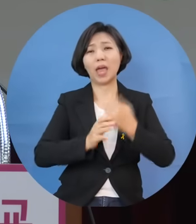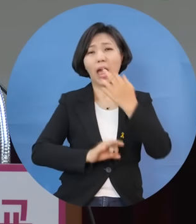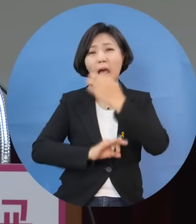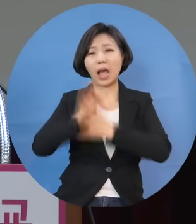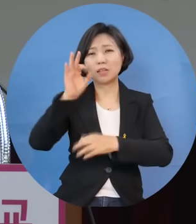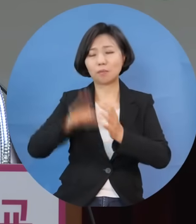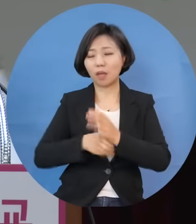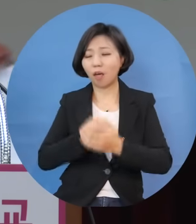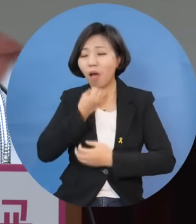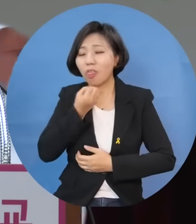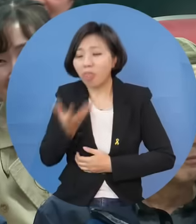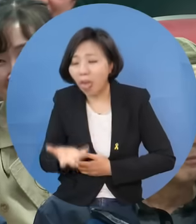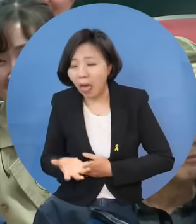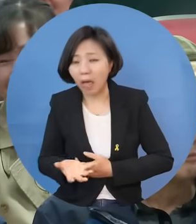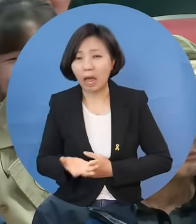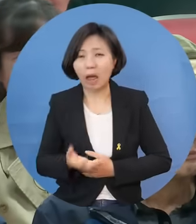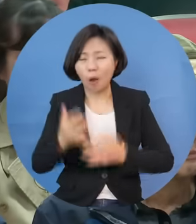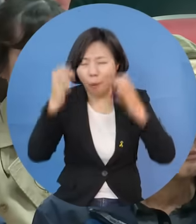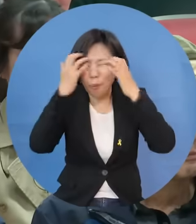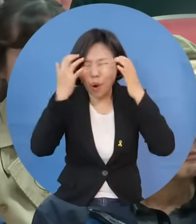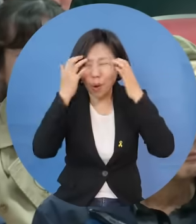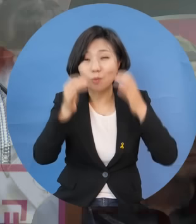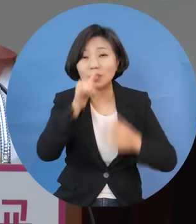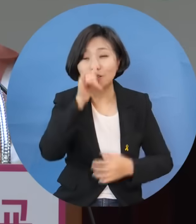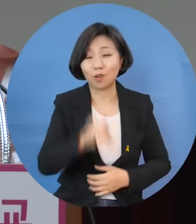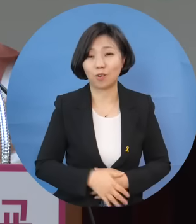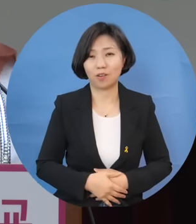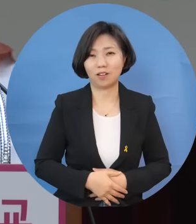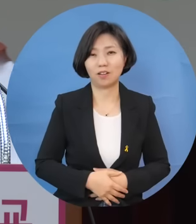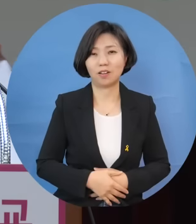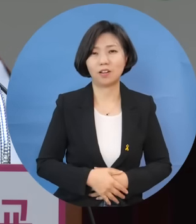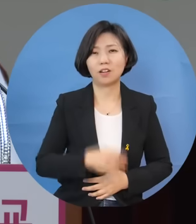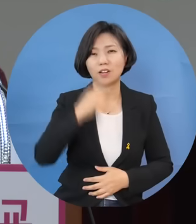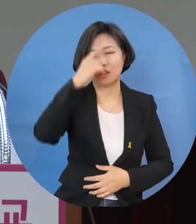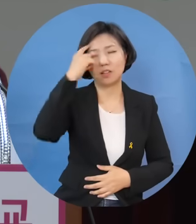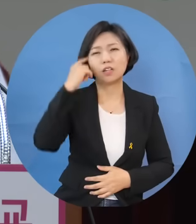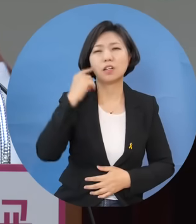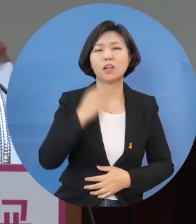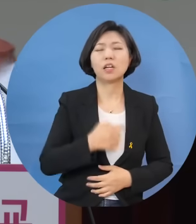아시겠어요? 즐거움과 괴로움은 늘 같이 있습니다.